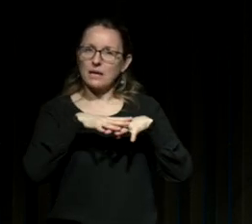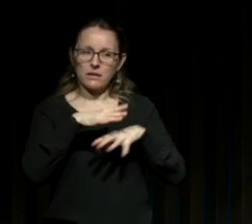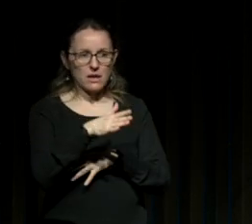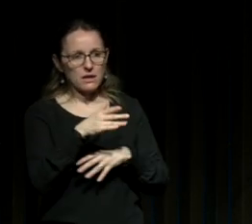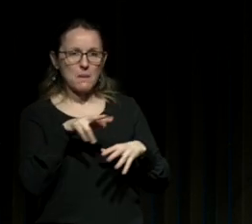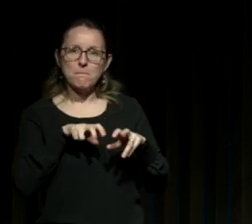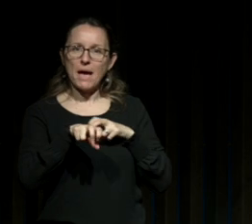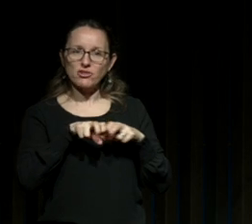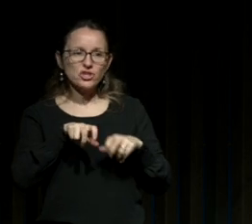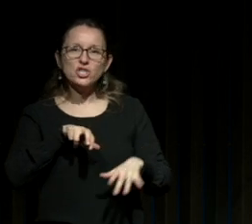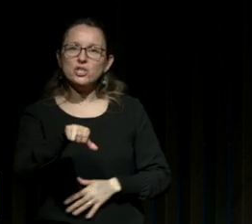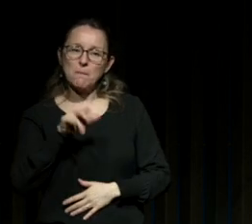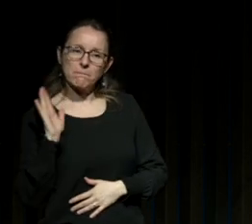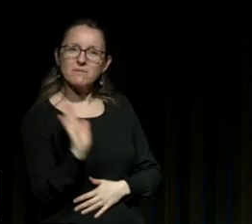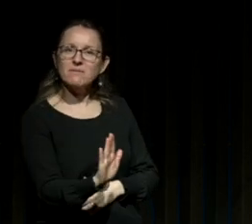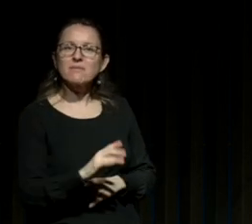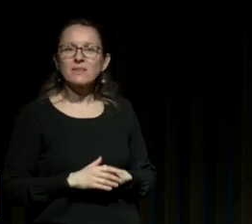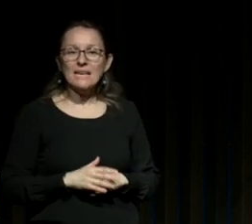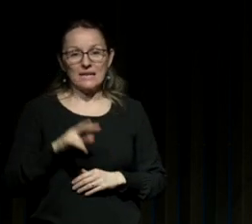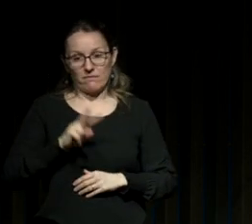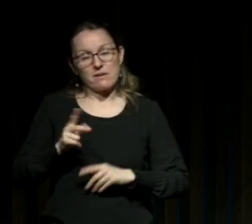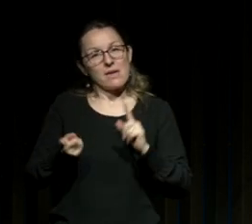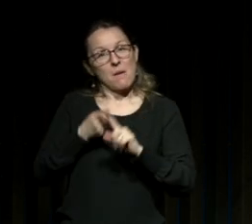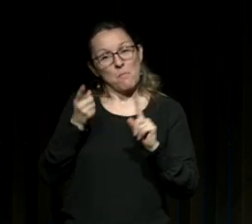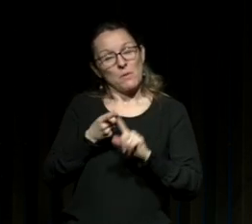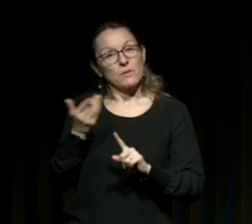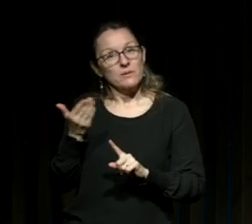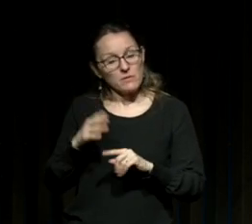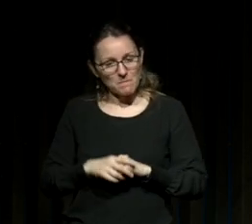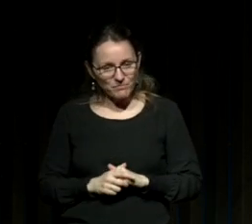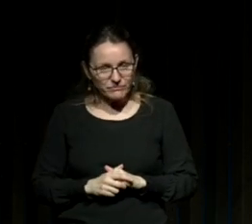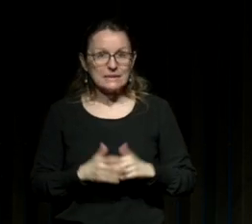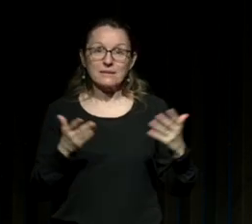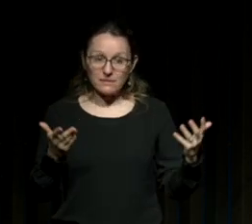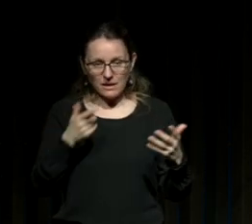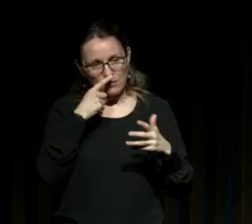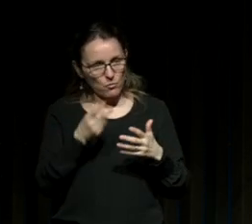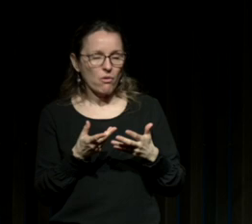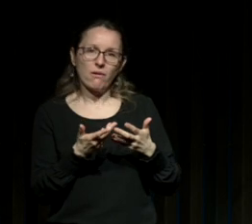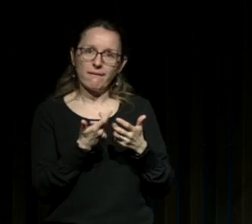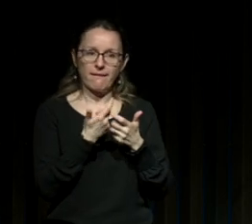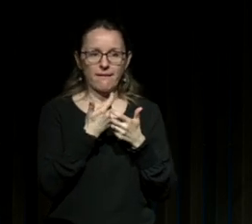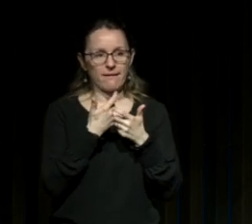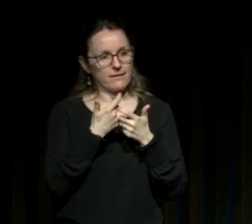y avait un vrai souci de l'accès à la marche abily c'est à l'activité physique est d'ailleurs